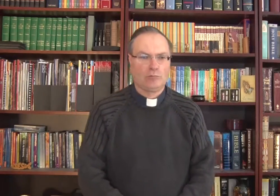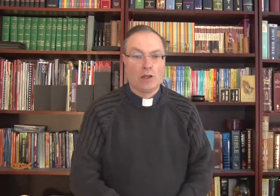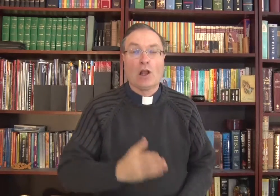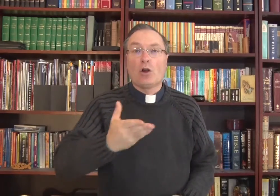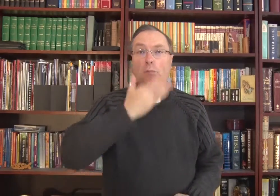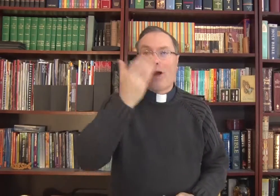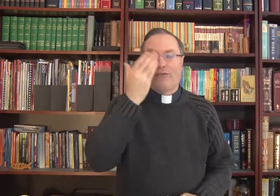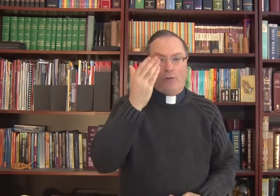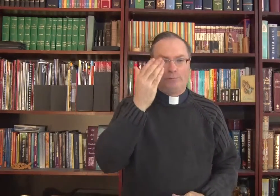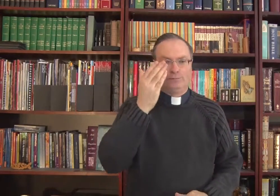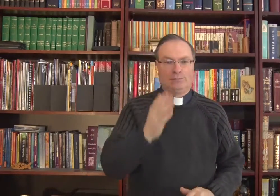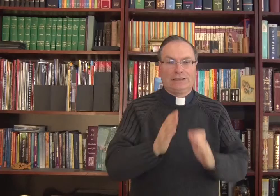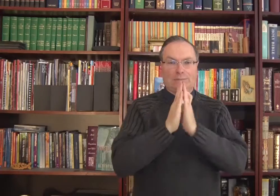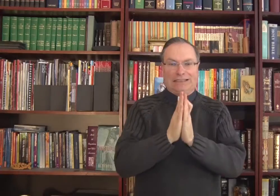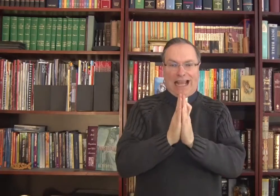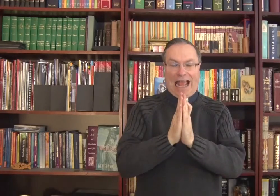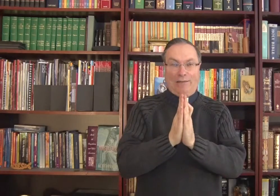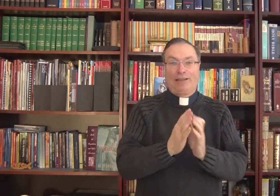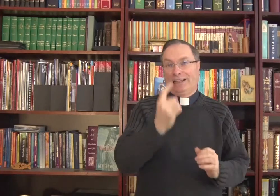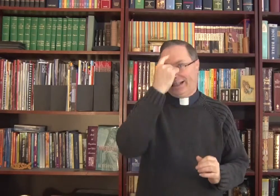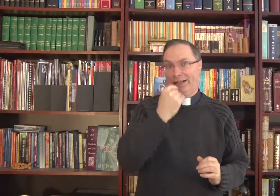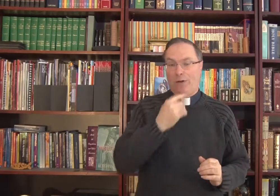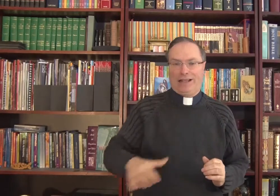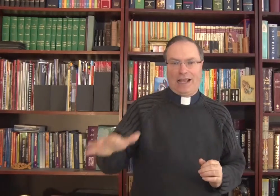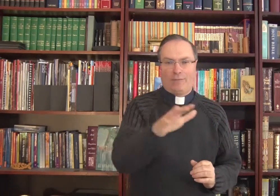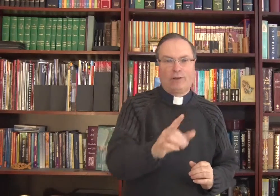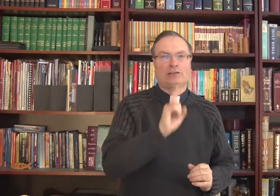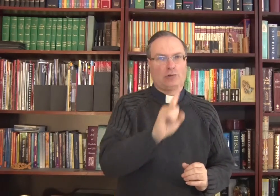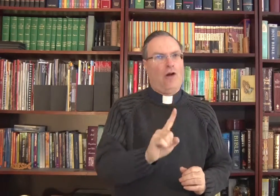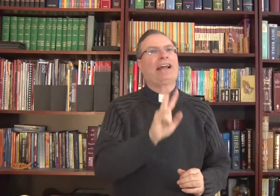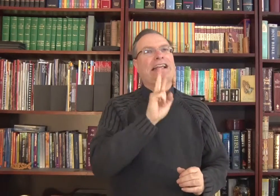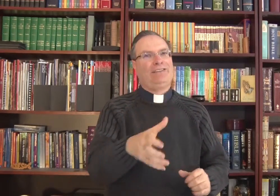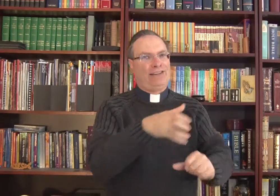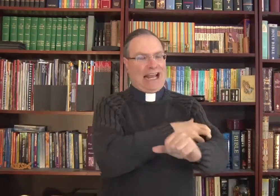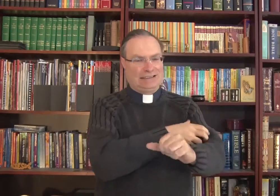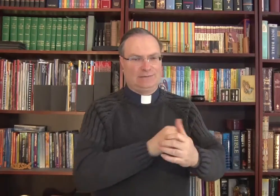Le parfum des prières des croyants sont efficaces.